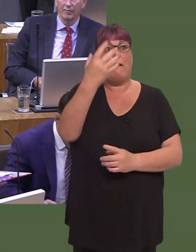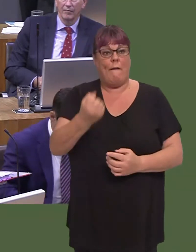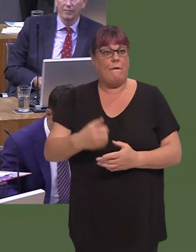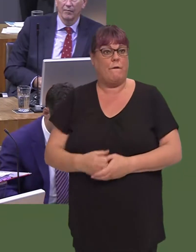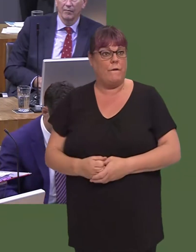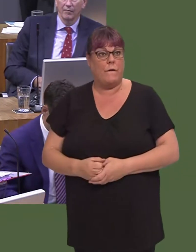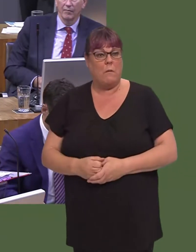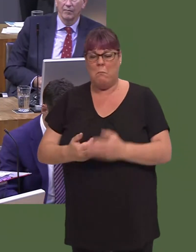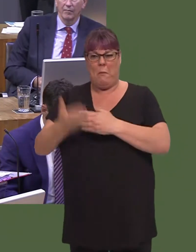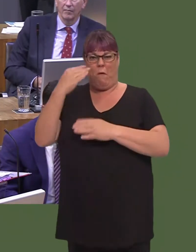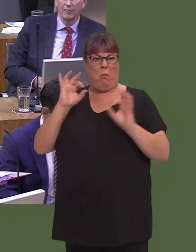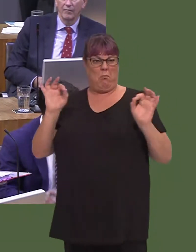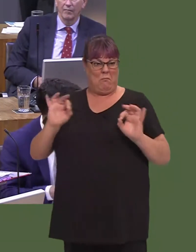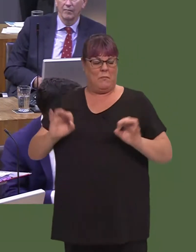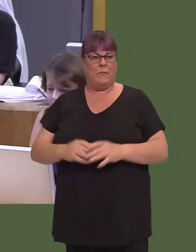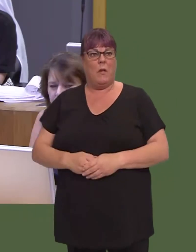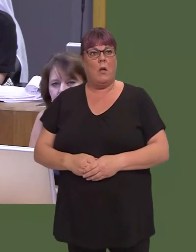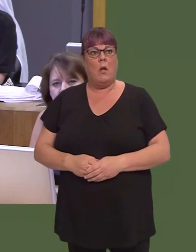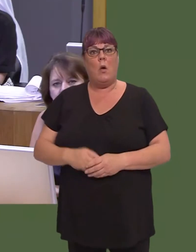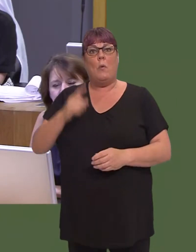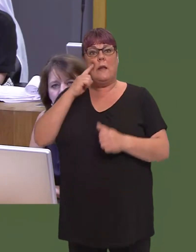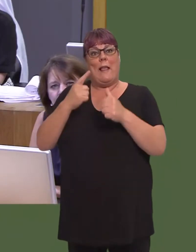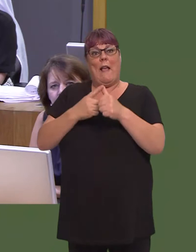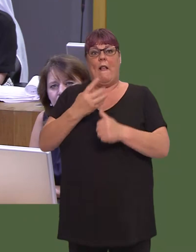y project yma ac yn cael cyfle i drafod unrhyw syniadau neu gynlluniau?